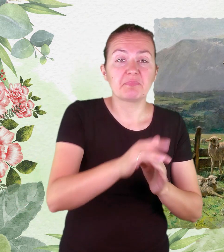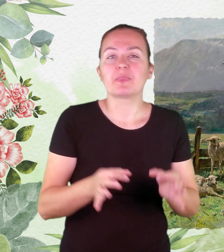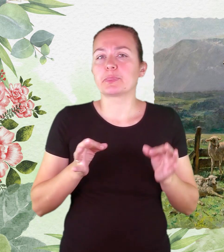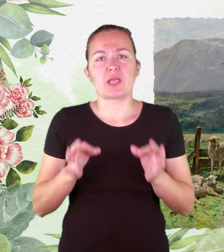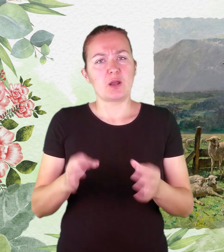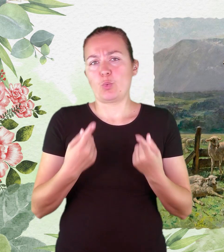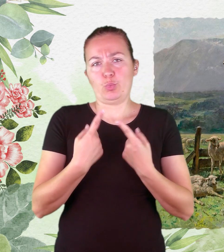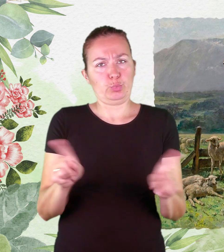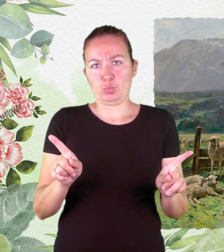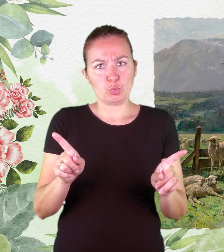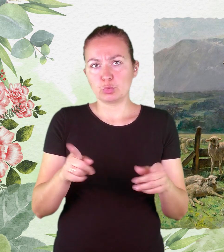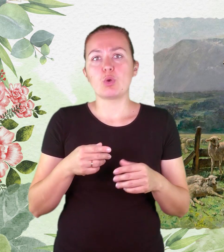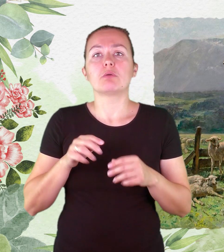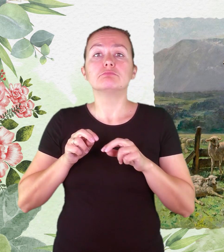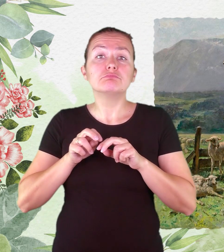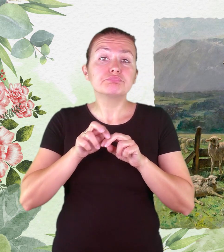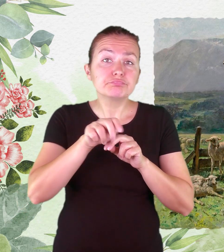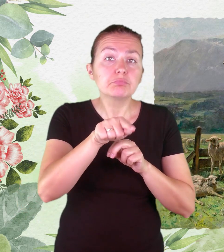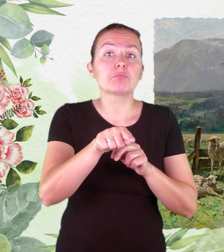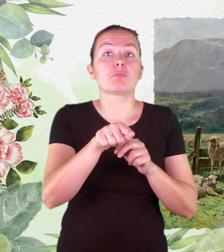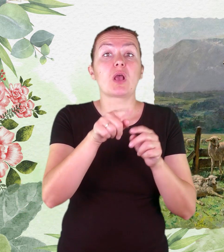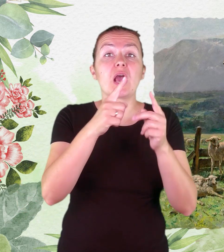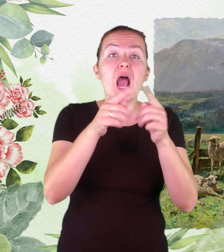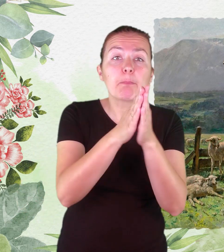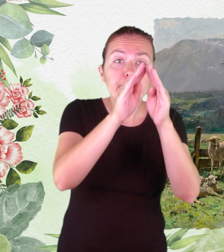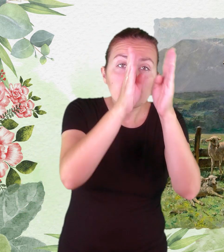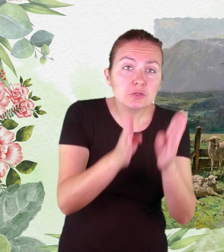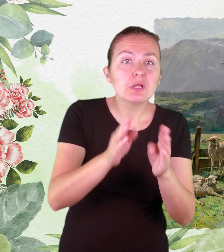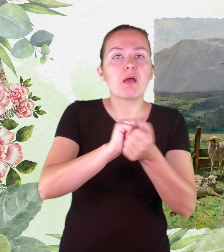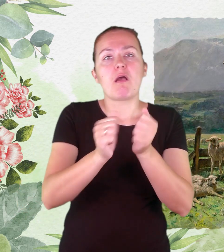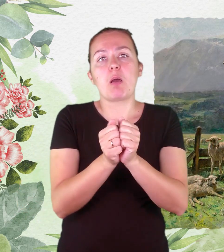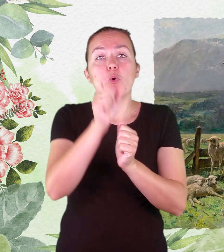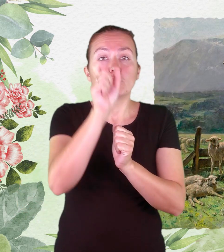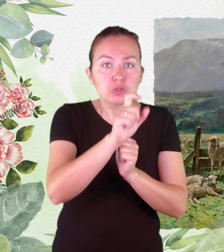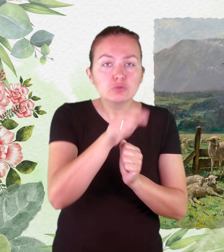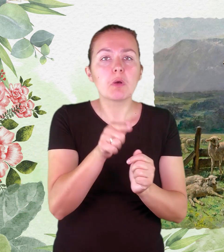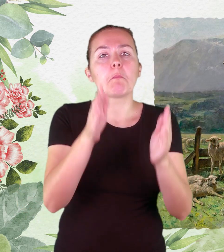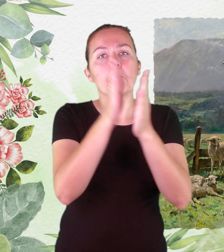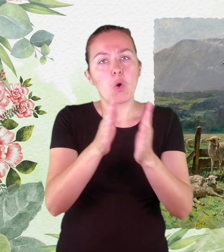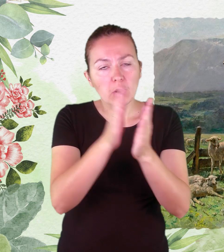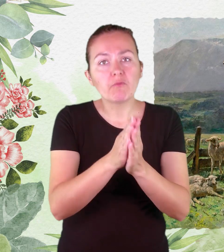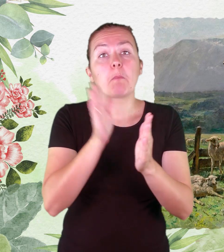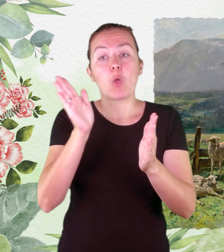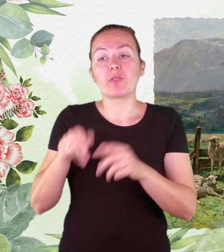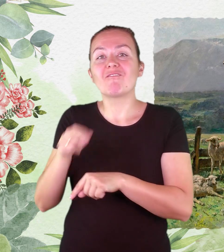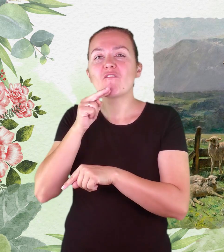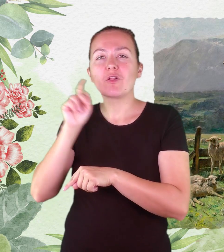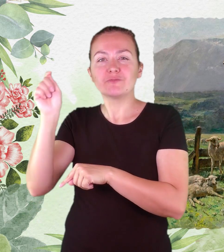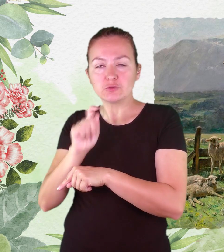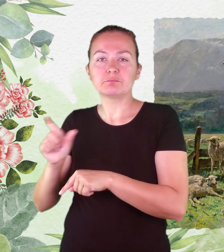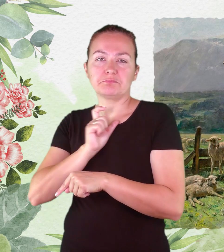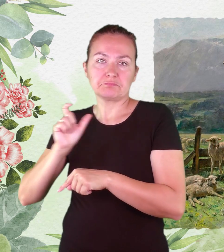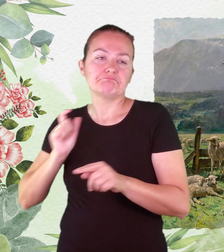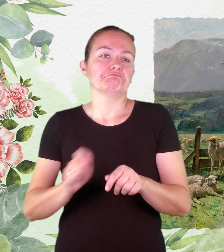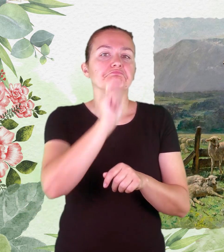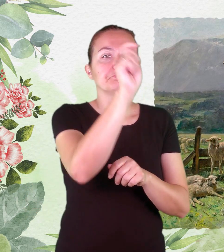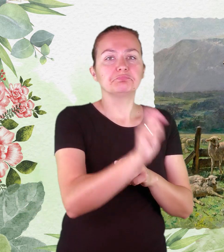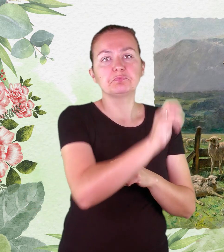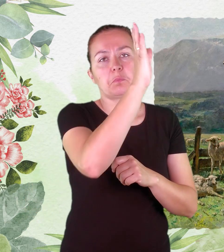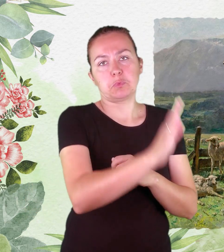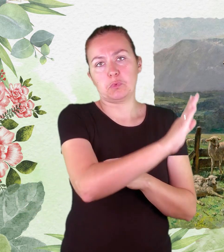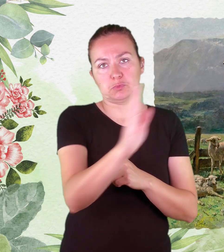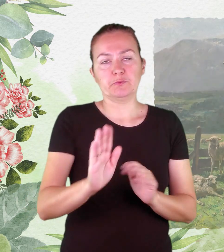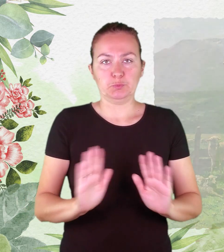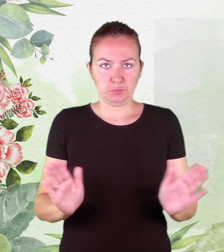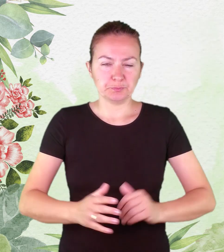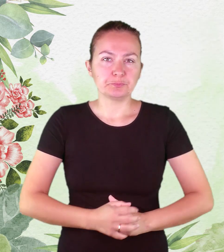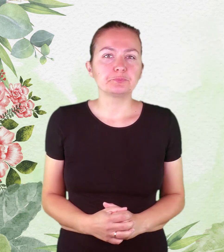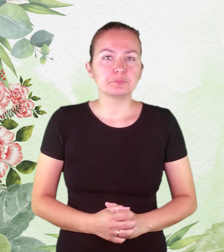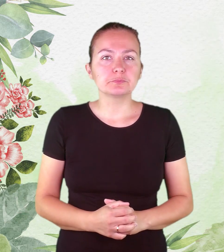Teraz są krótsze, kończą się modlitwą przy kapliczkach lub krzyżach, a kapłan błogosławi ziemię wodą święconą.